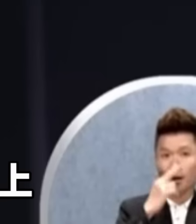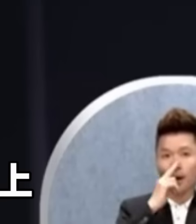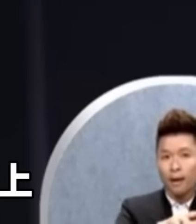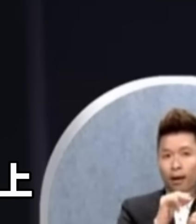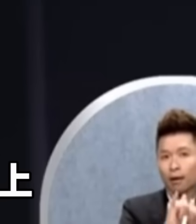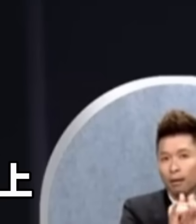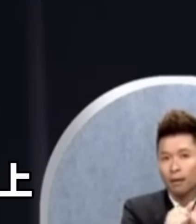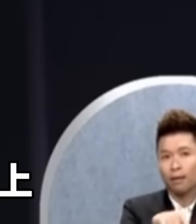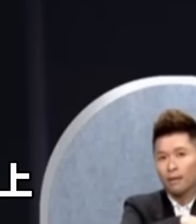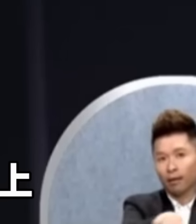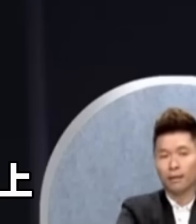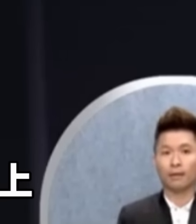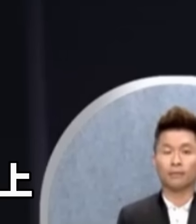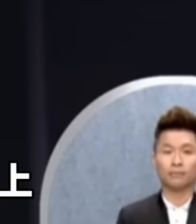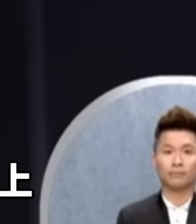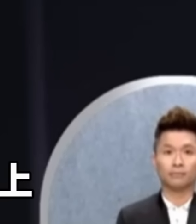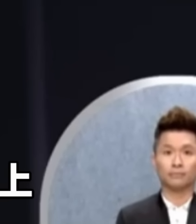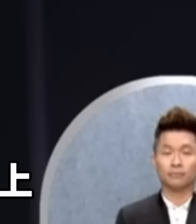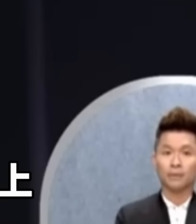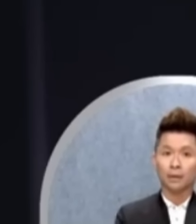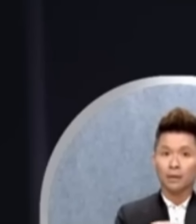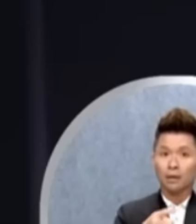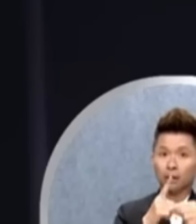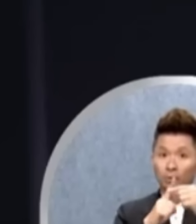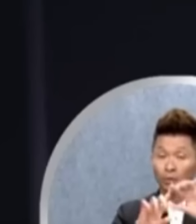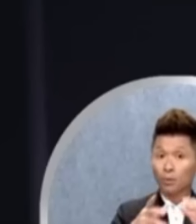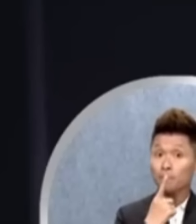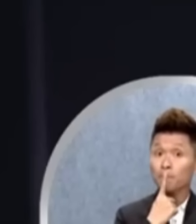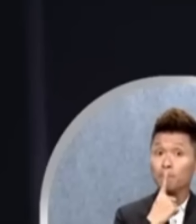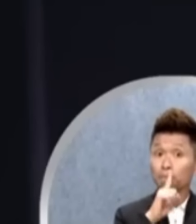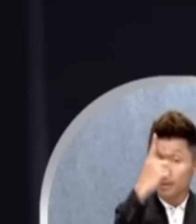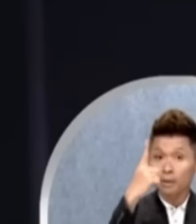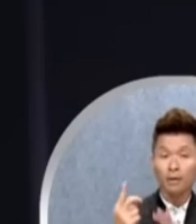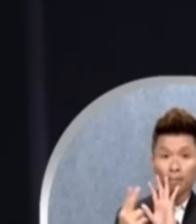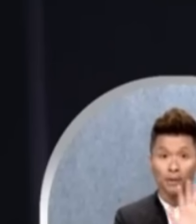我們在九二共識一中各表的基礎上 全力發展中華民國對外關係